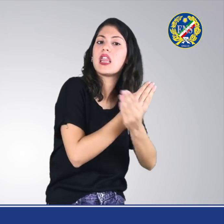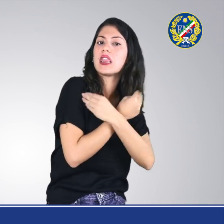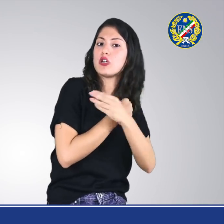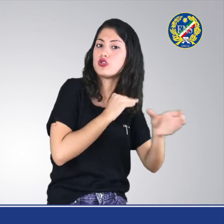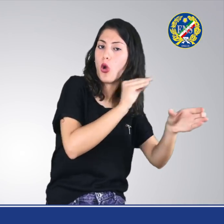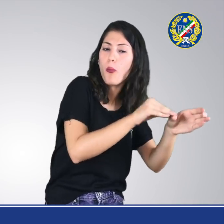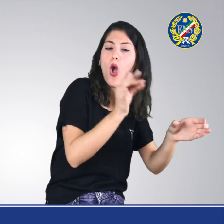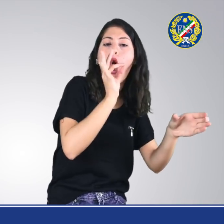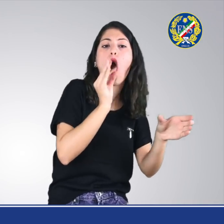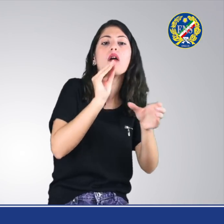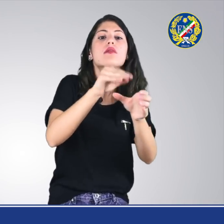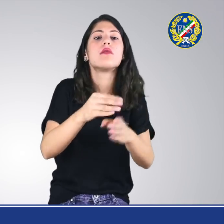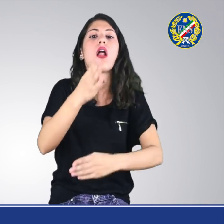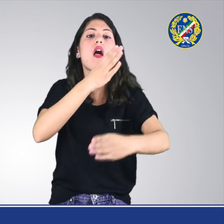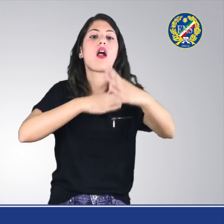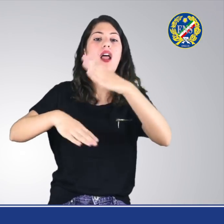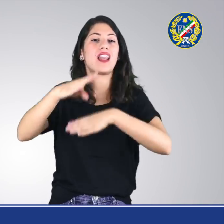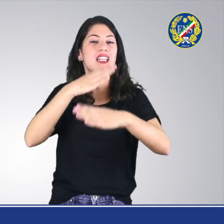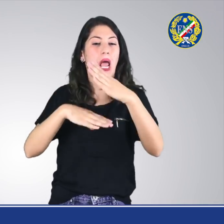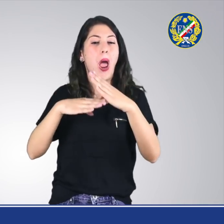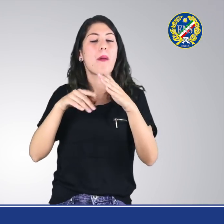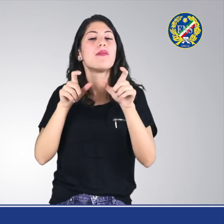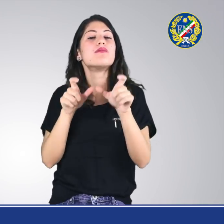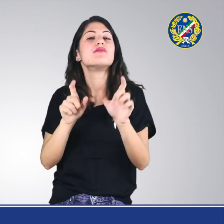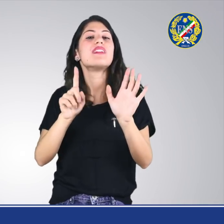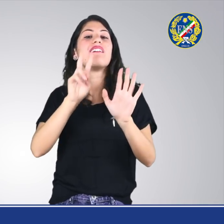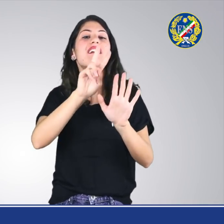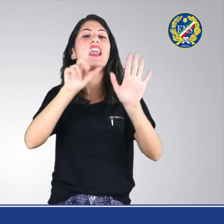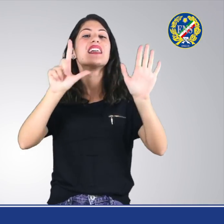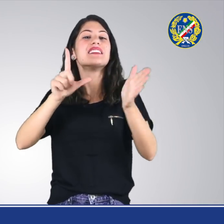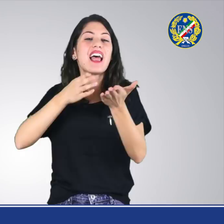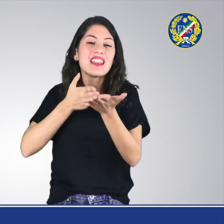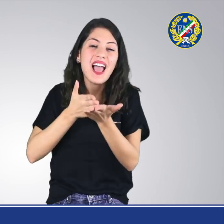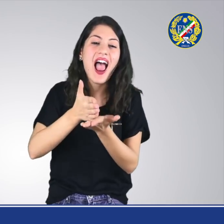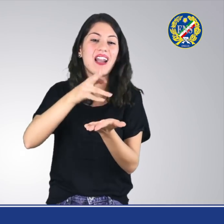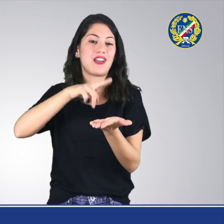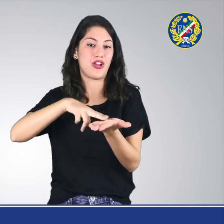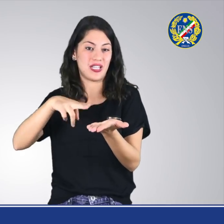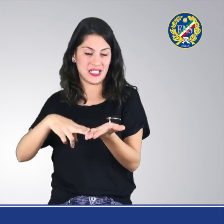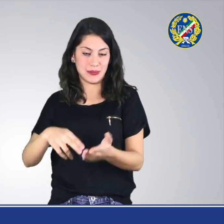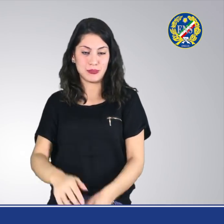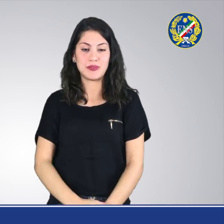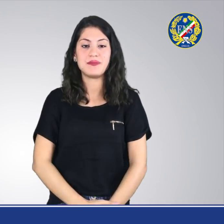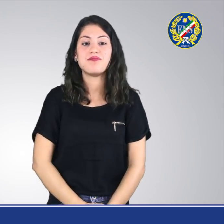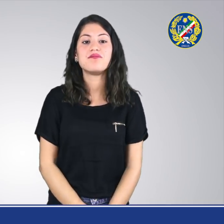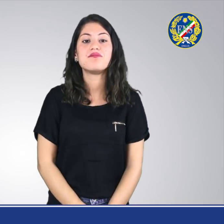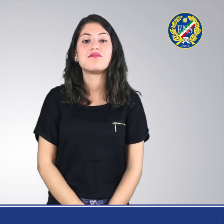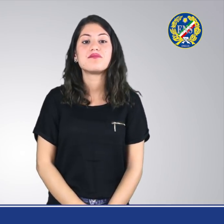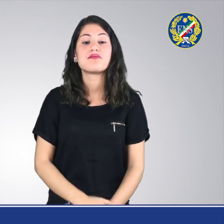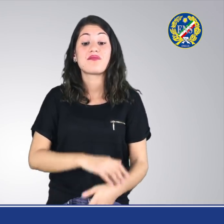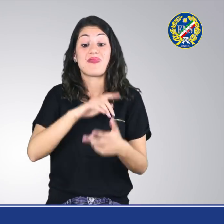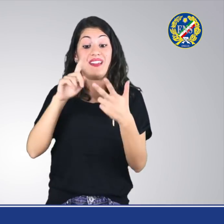caregiver o lavoratori con handicap con 27 anni di contributi.